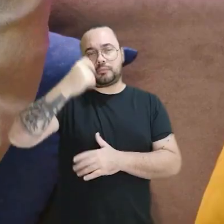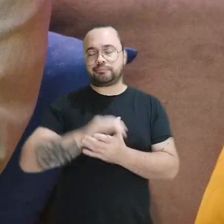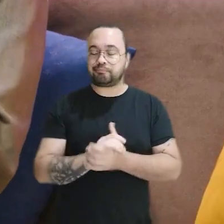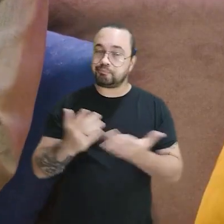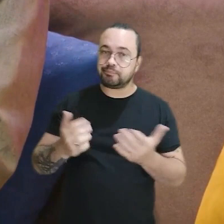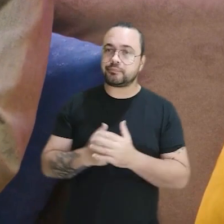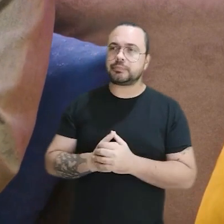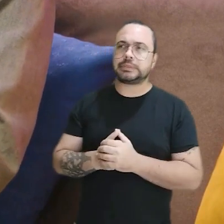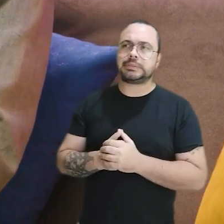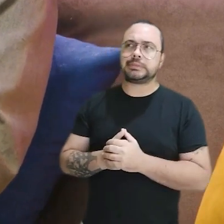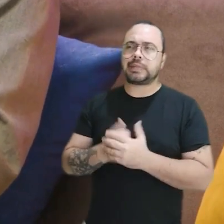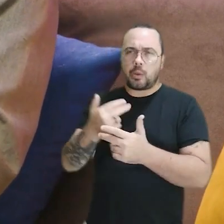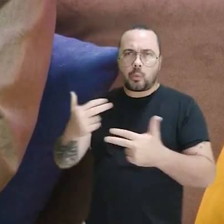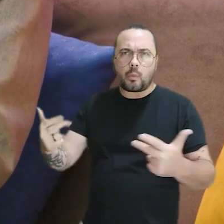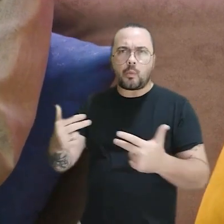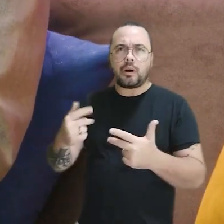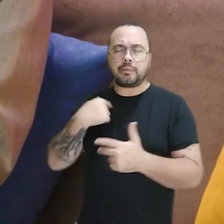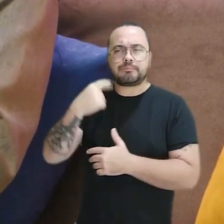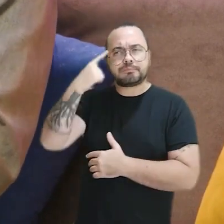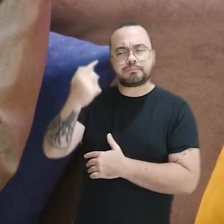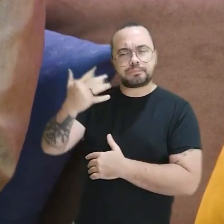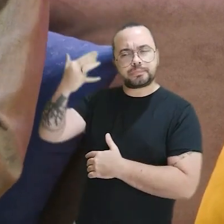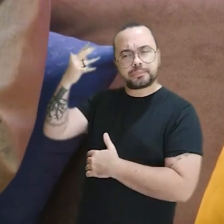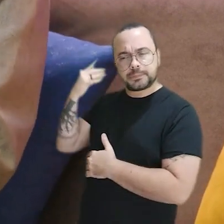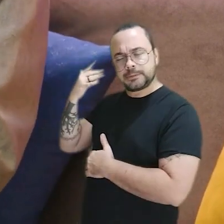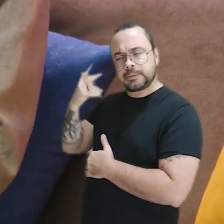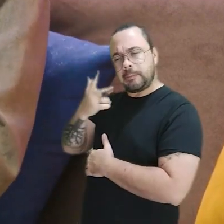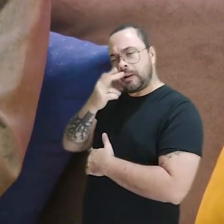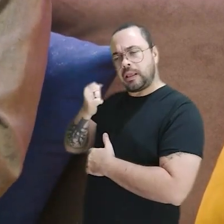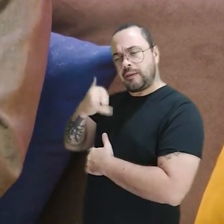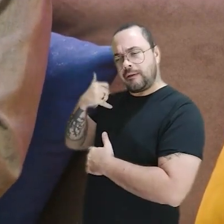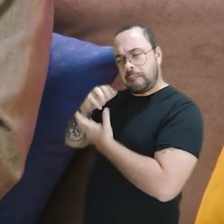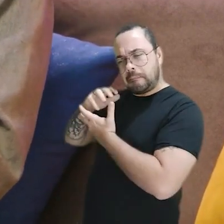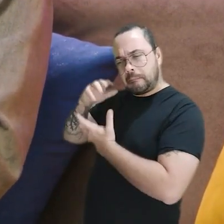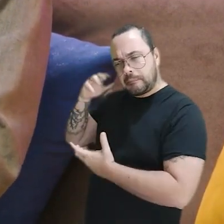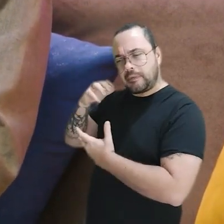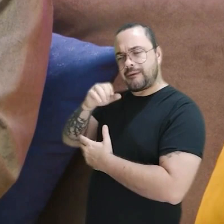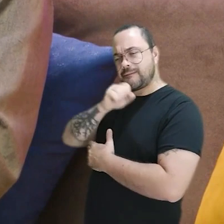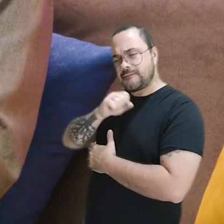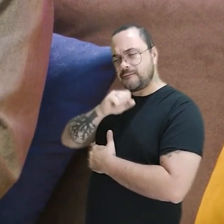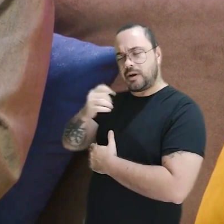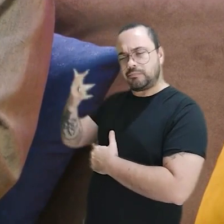As coisas, às vezes, elas vão envelhecendo, você olha pra trás e fala: "putz, não tá... Não é mais tão legal quanto eu achava", sabe?